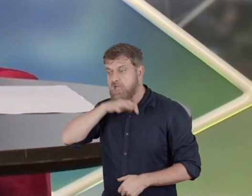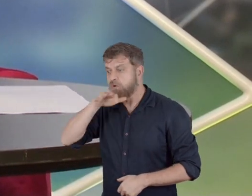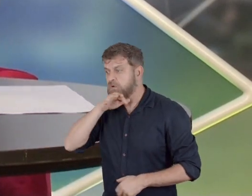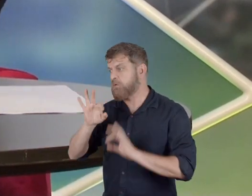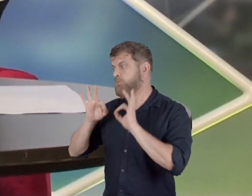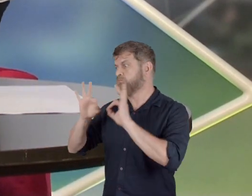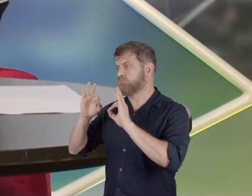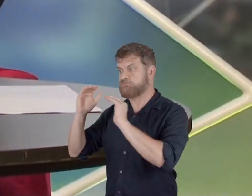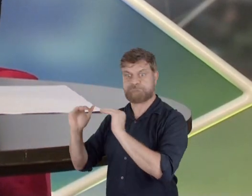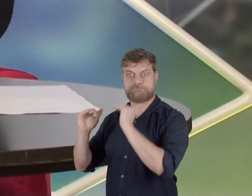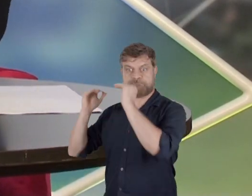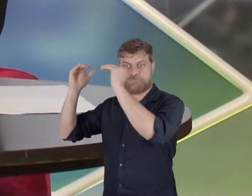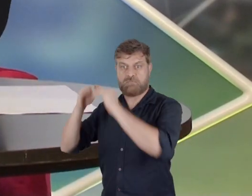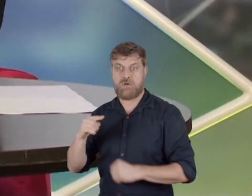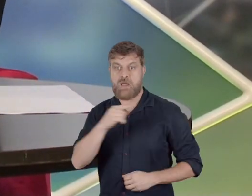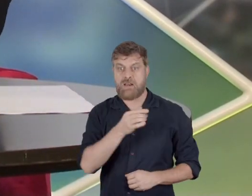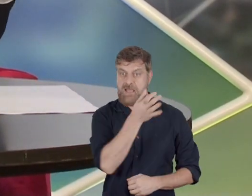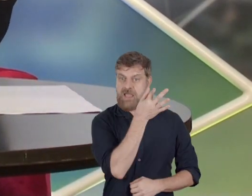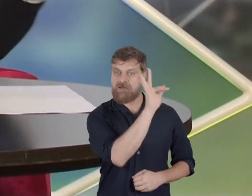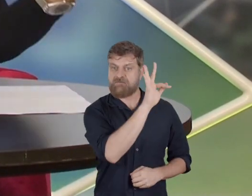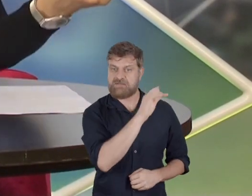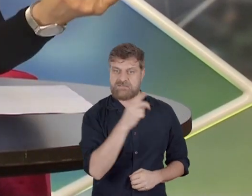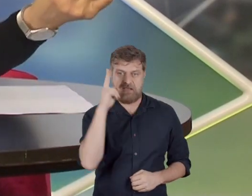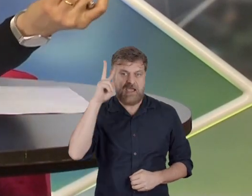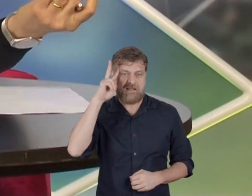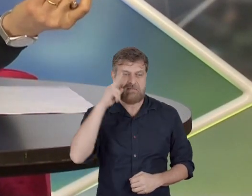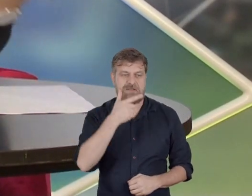e para os franceses ela me lembra bons tipos de queijo.